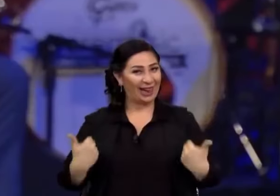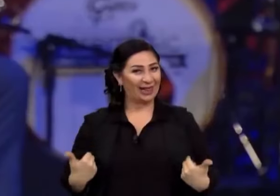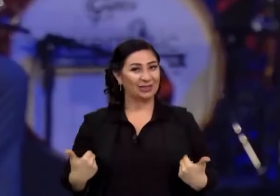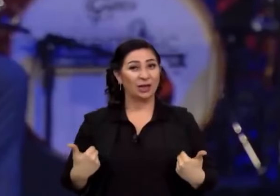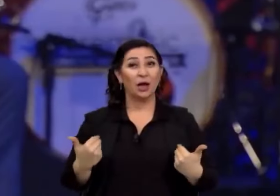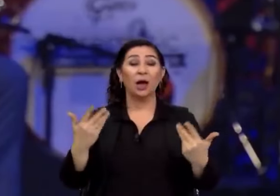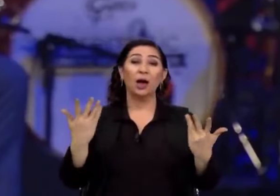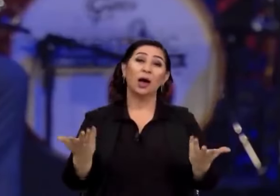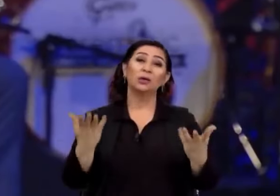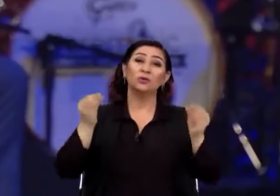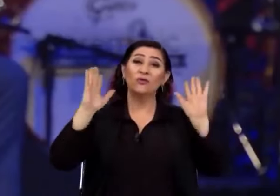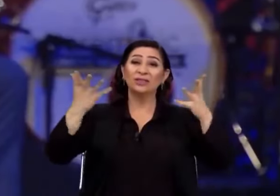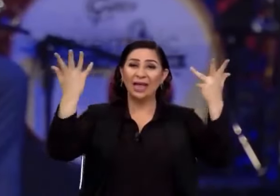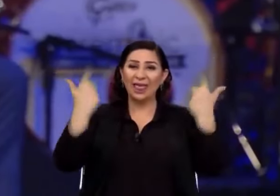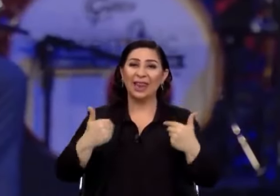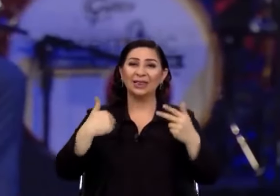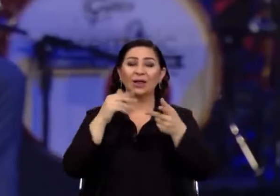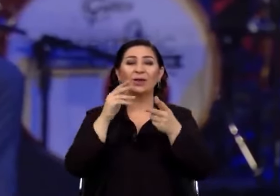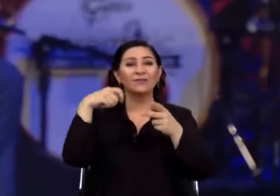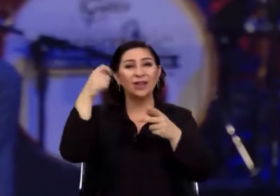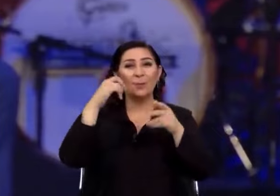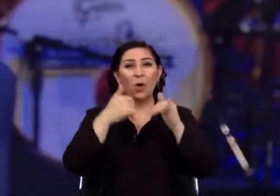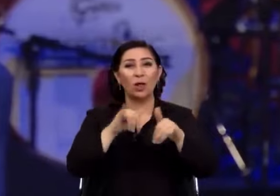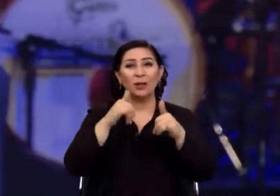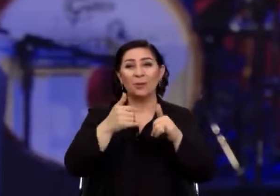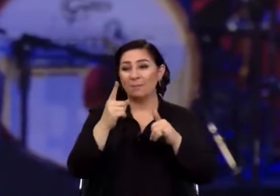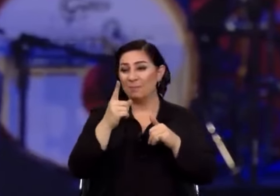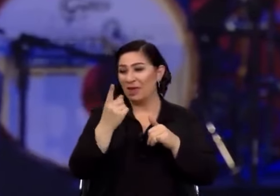kadar çok giydim ki ben oynarken özellikle Bir önceki Dizimde o kadar çok